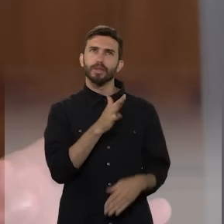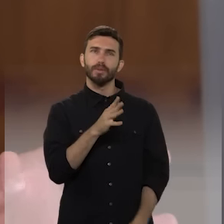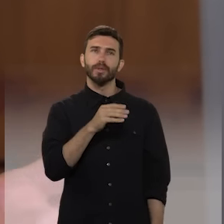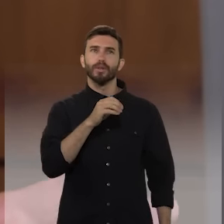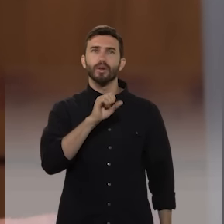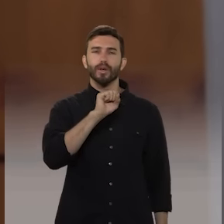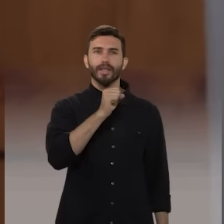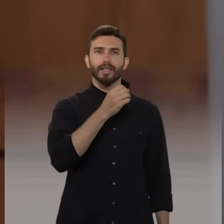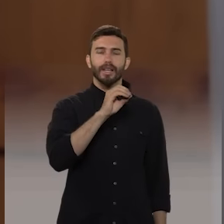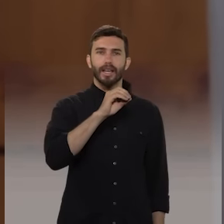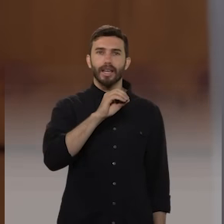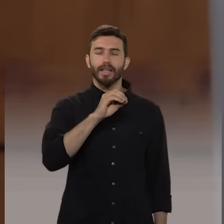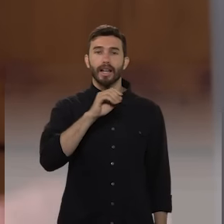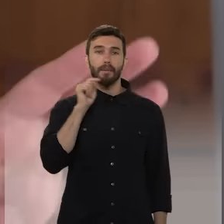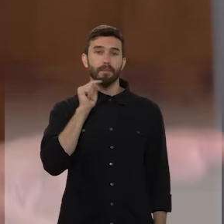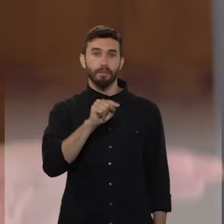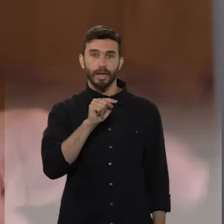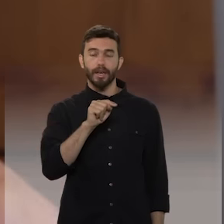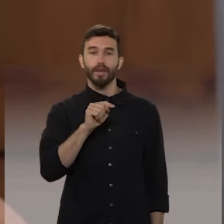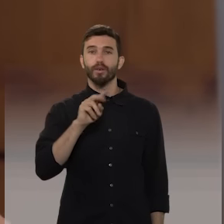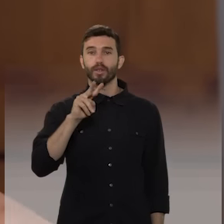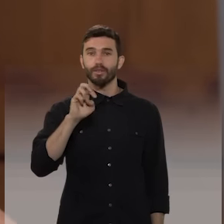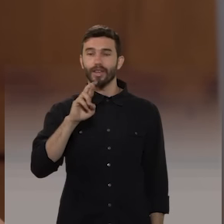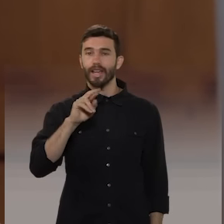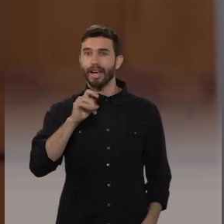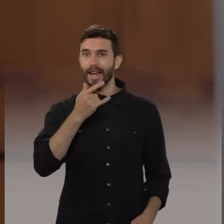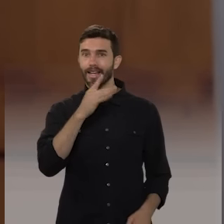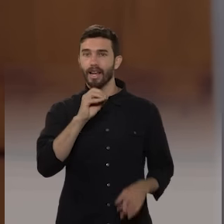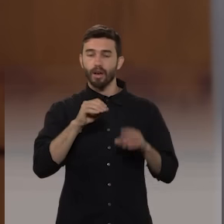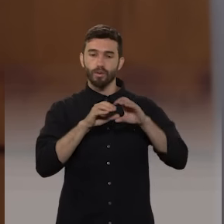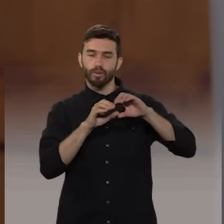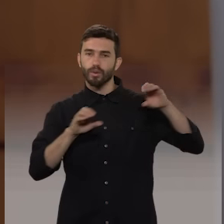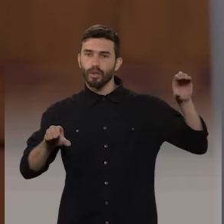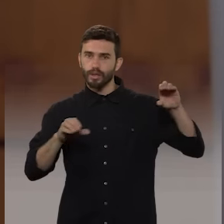perto de 90 mil toneladas de vergalhão, lá no Canadá nós só produzimos vergalhão de alumínio,